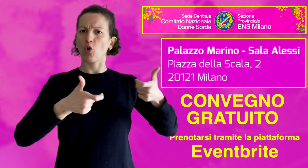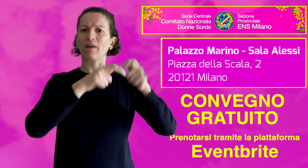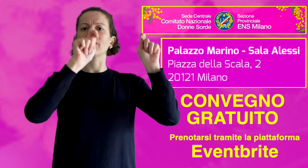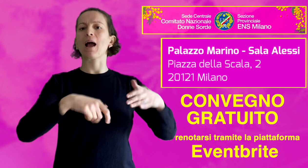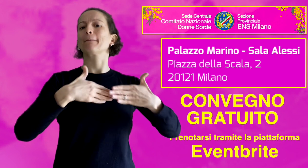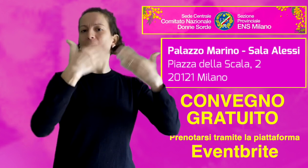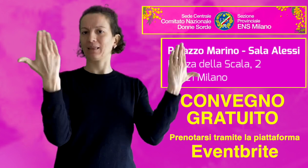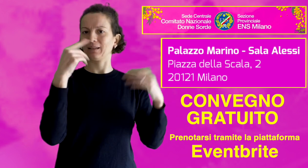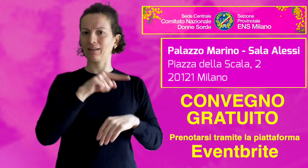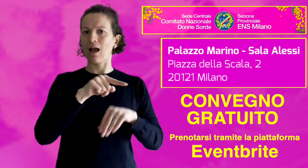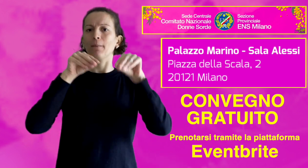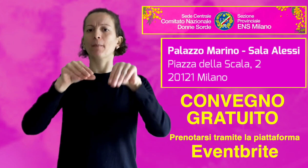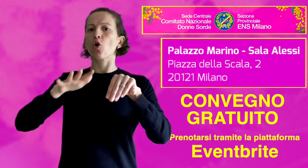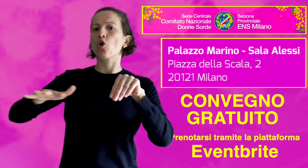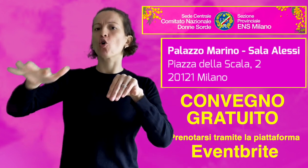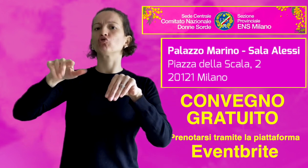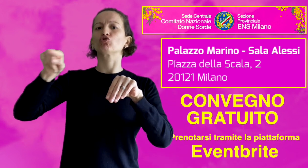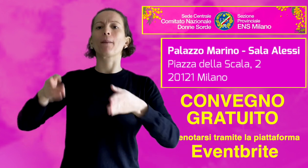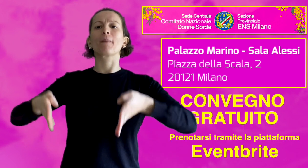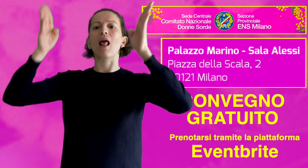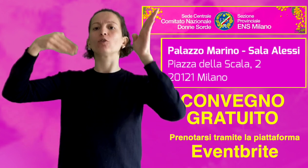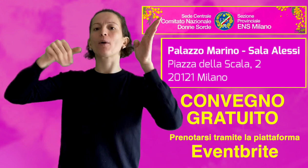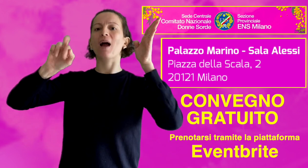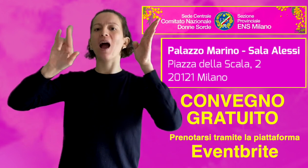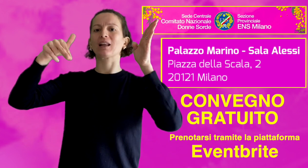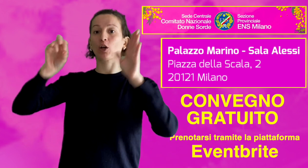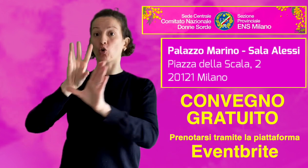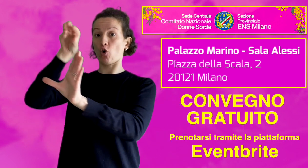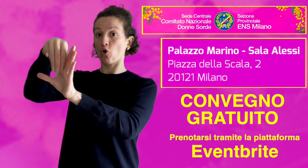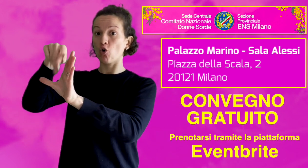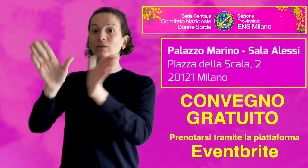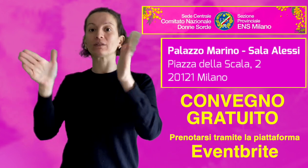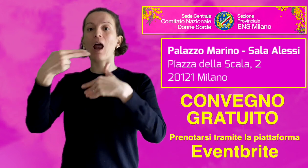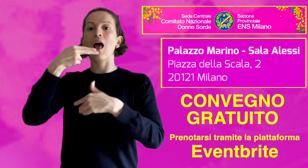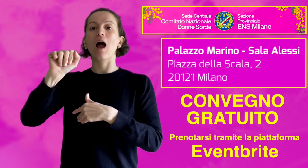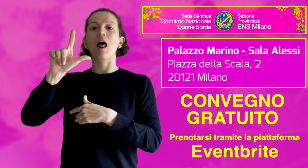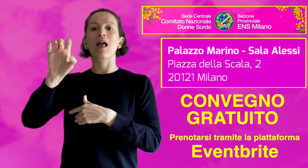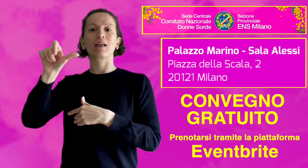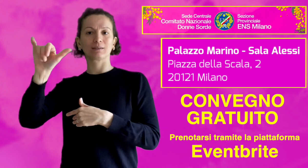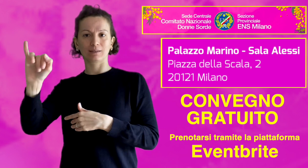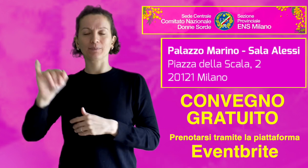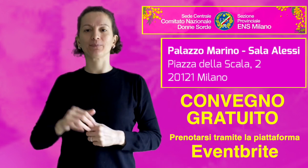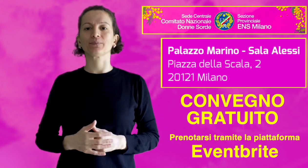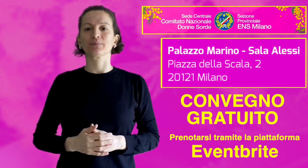si svolgerà la mattina dell’8 marzo nella Sala Alessi di Palazzo Marino.